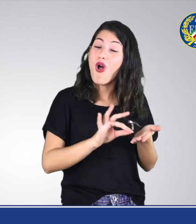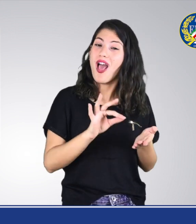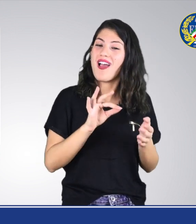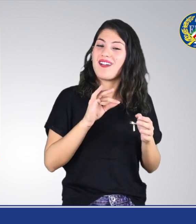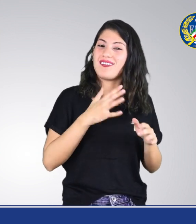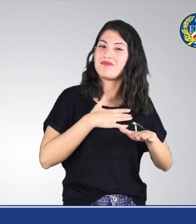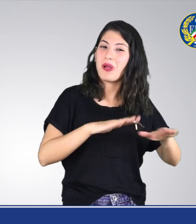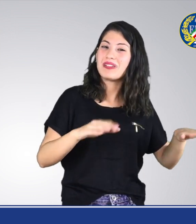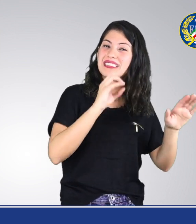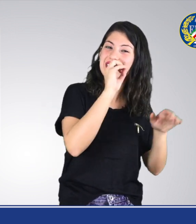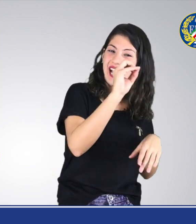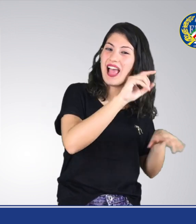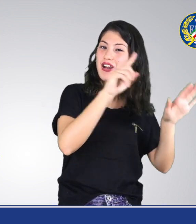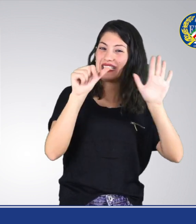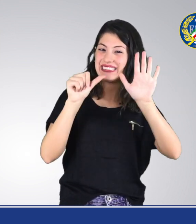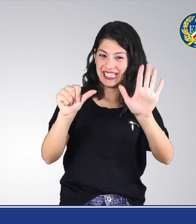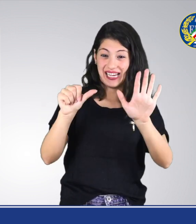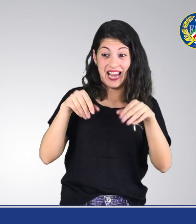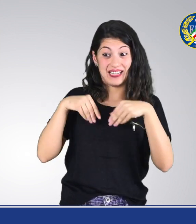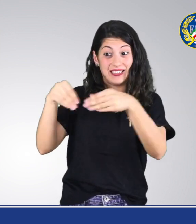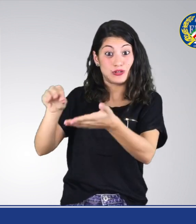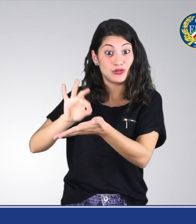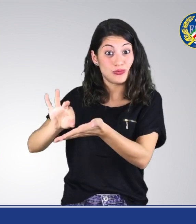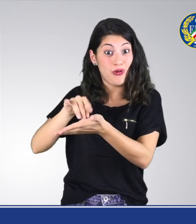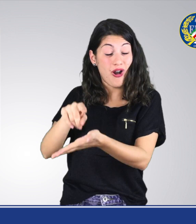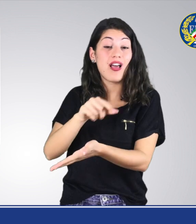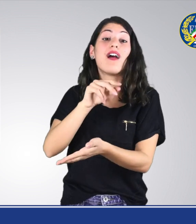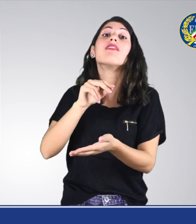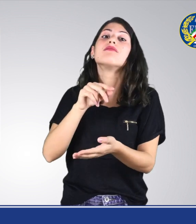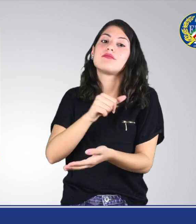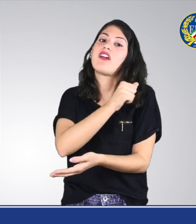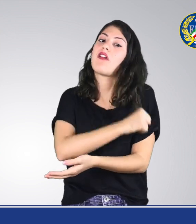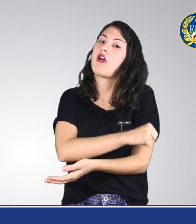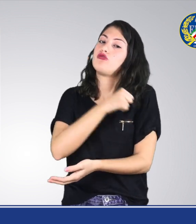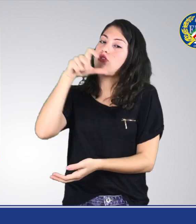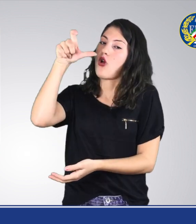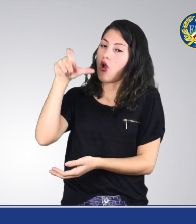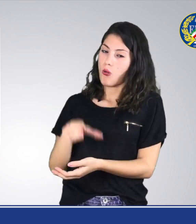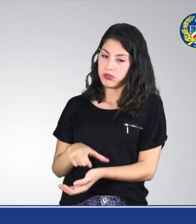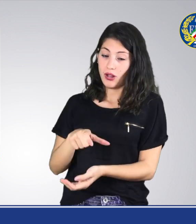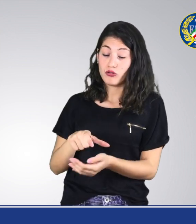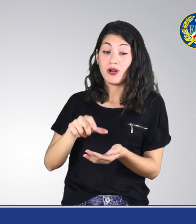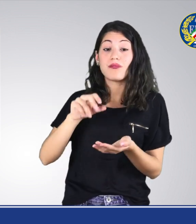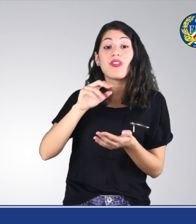ll rispetto dell'obbligo vaccinale è un requisito per l'ammissione alle scuole dell'infanzia (da 0 a 6 anni)